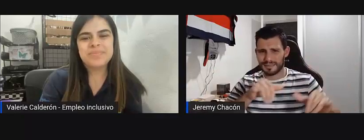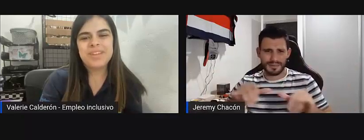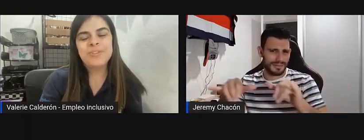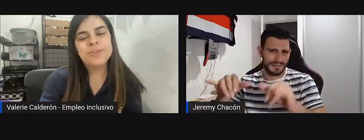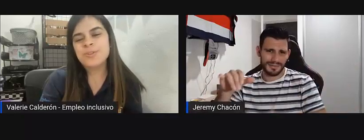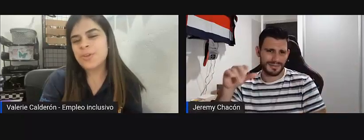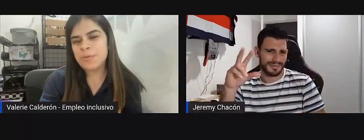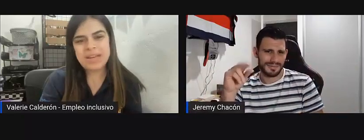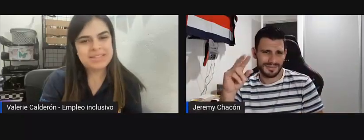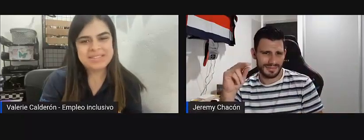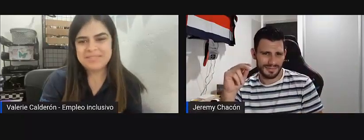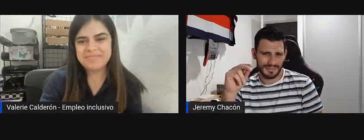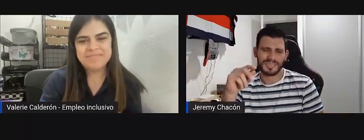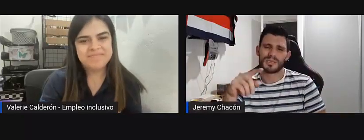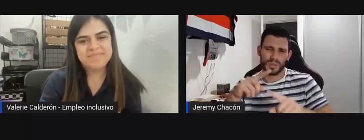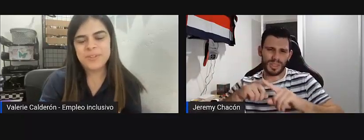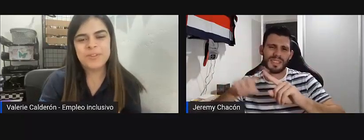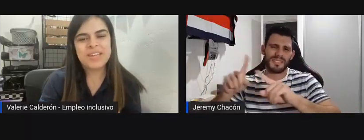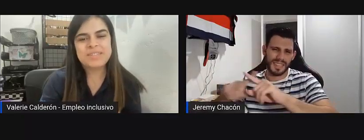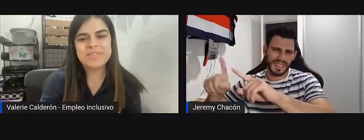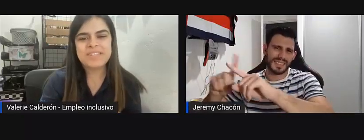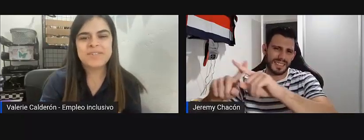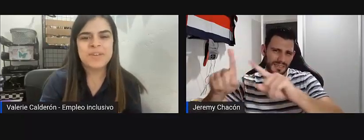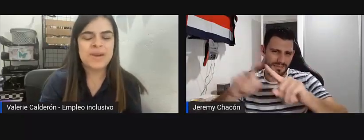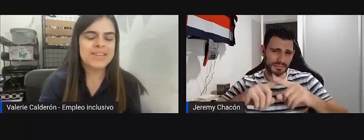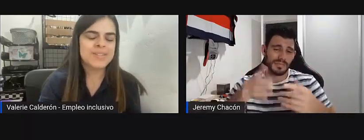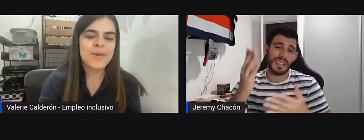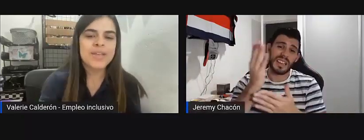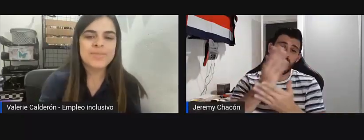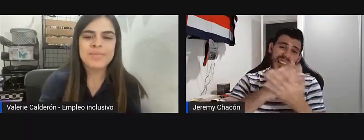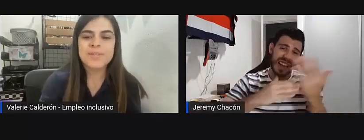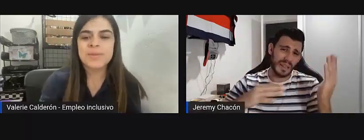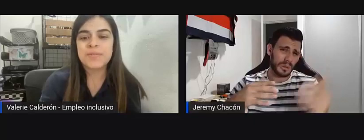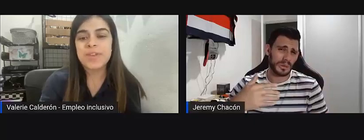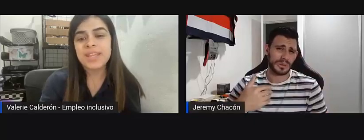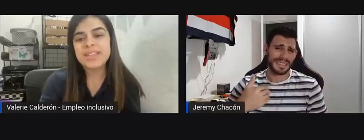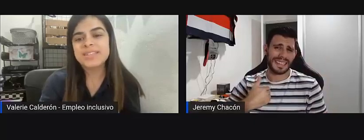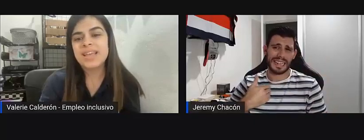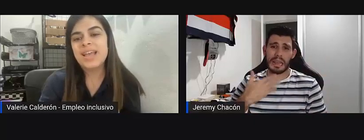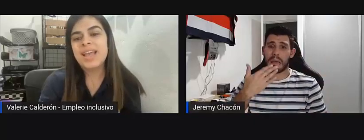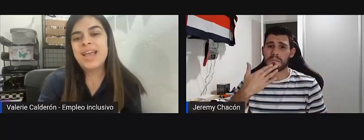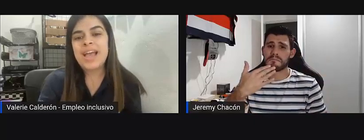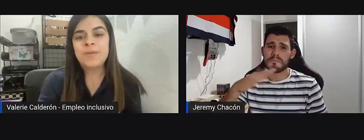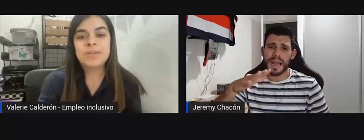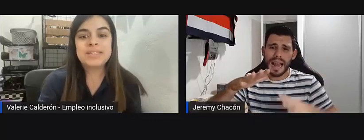no son iguales no todas las empresas son iguales todas Más bien son diferentes algunas